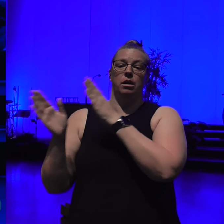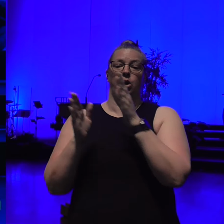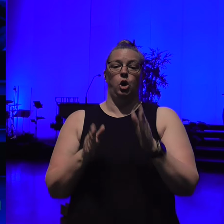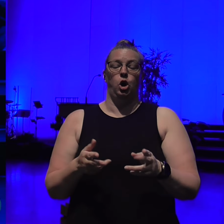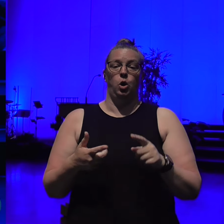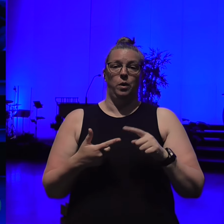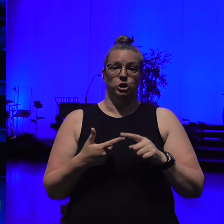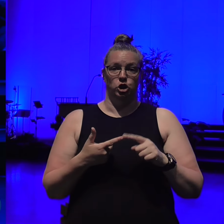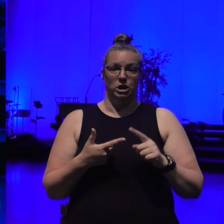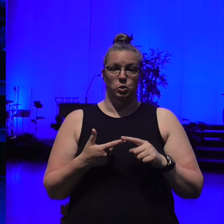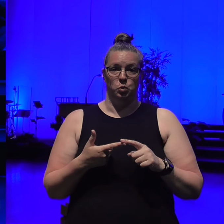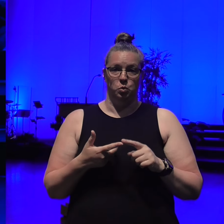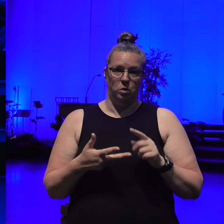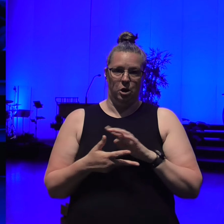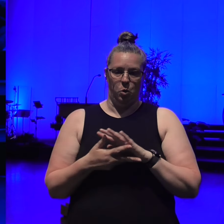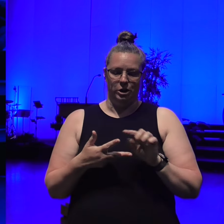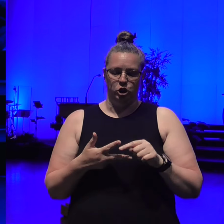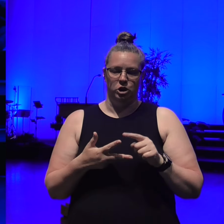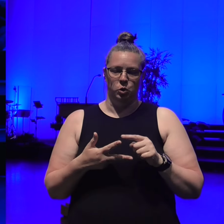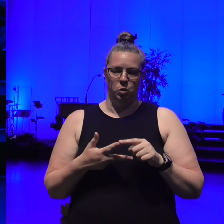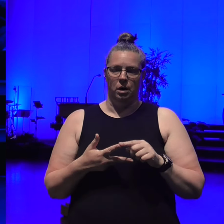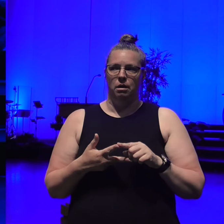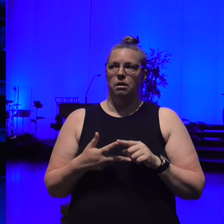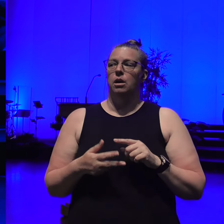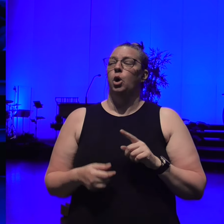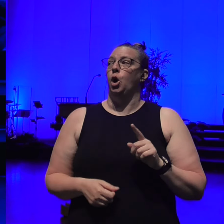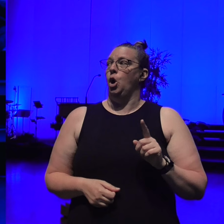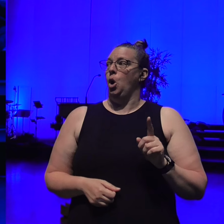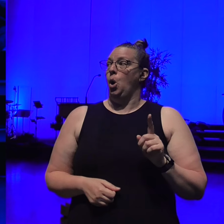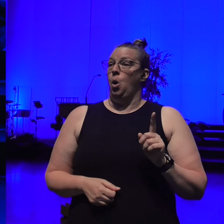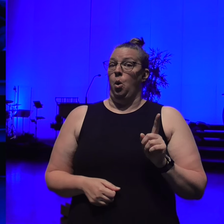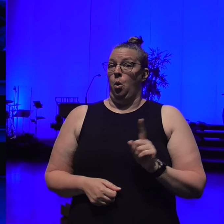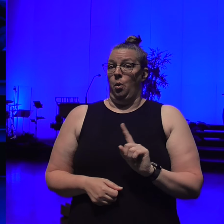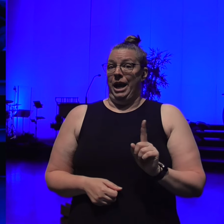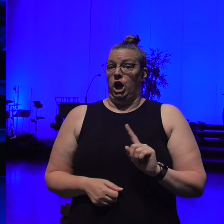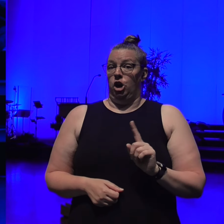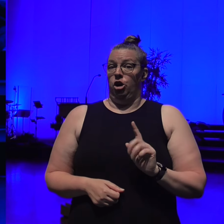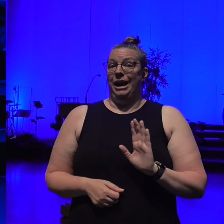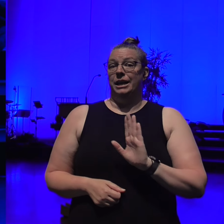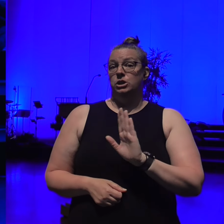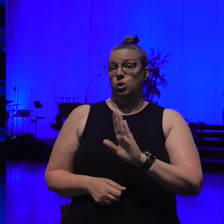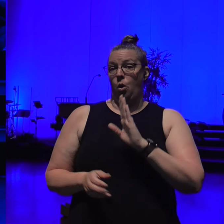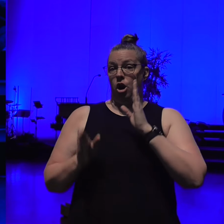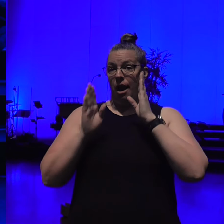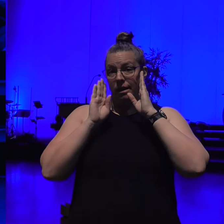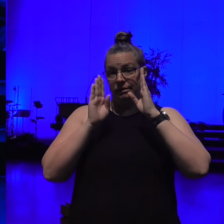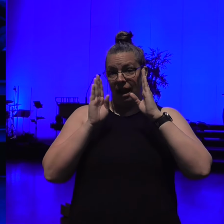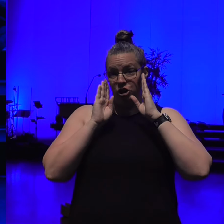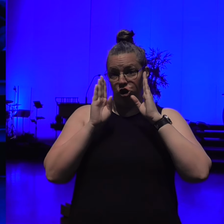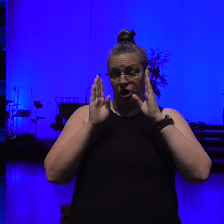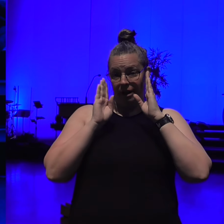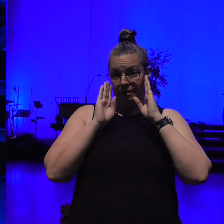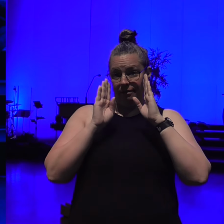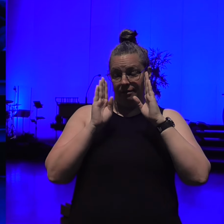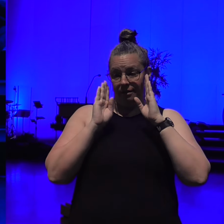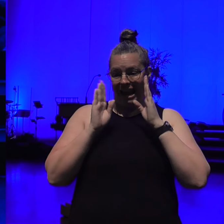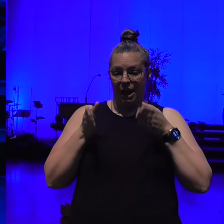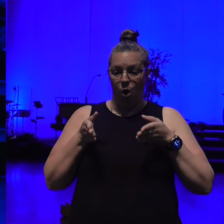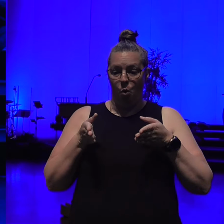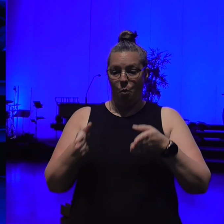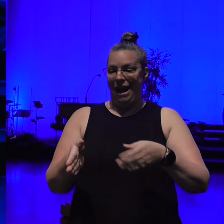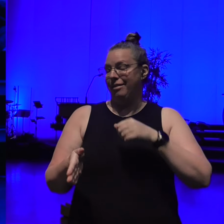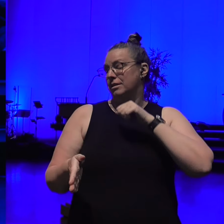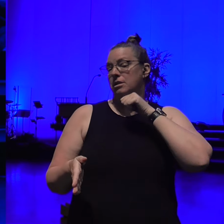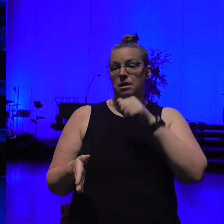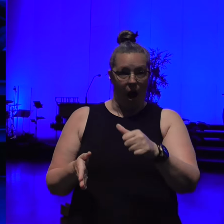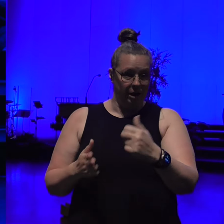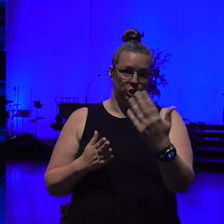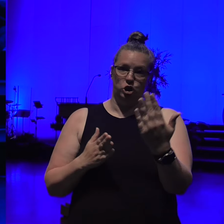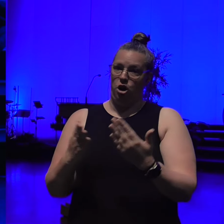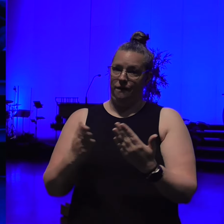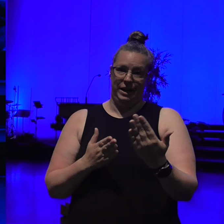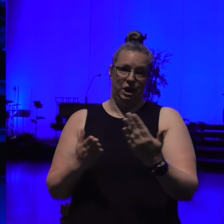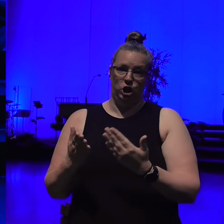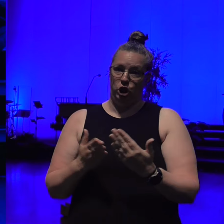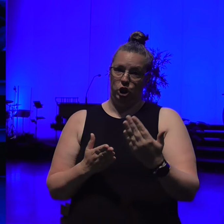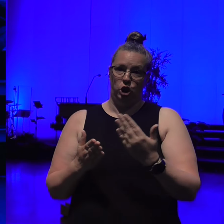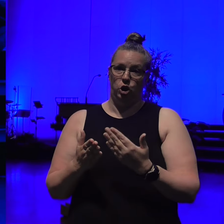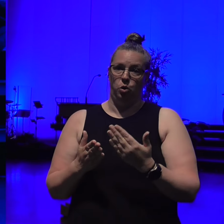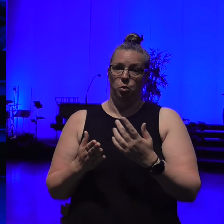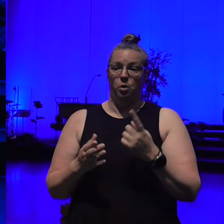dos, ¿a dónde se dirige su atención de una manera que ya no le sirve hacia una persona o una